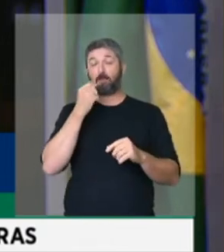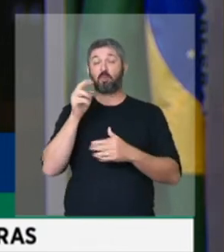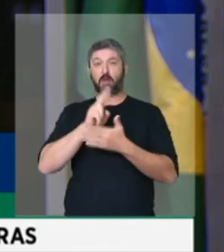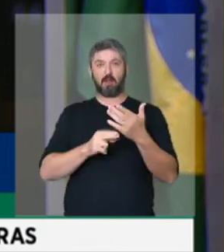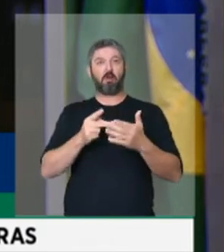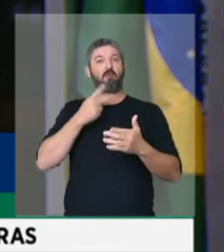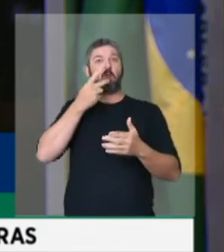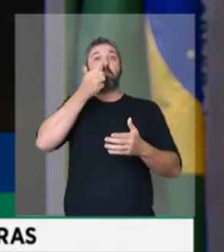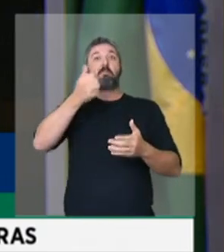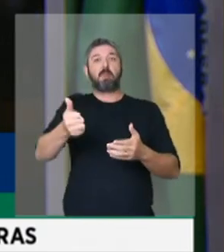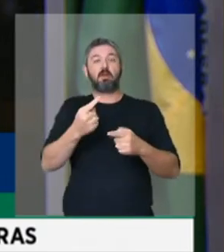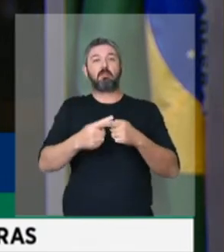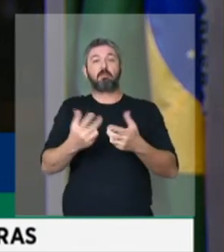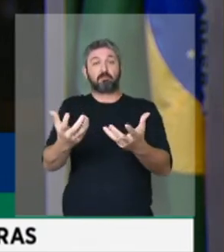DEZ ANOS COM ACOMPANHAMENTO DA AGÊNCIA NACIONAL DAS ÁGUAS E